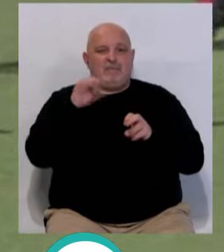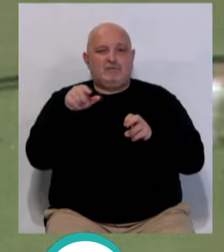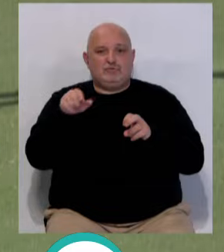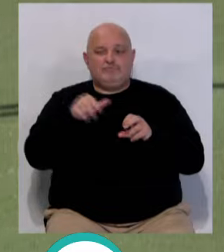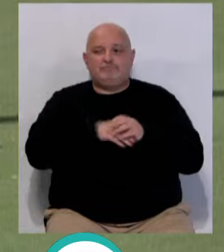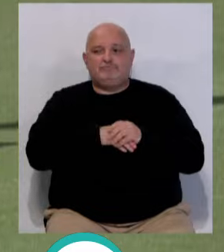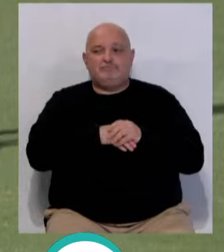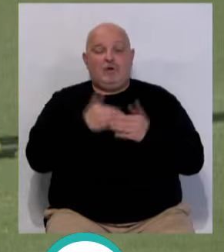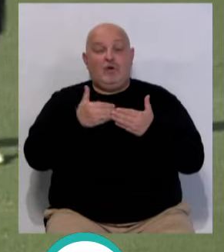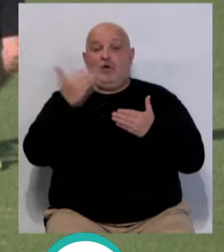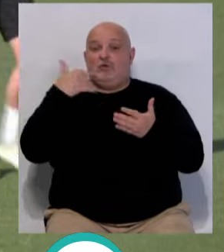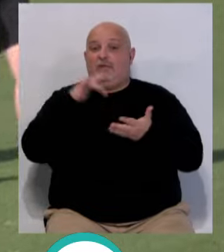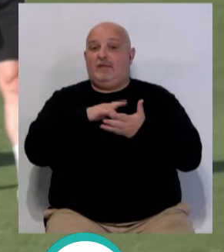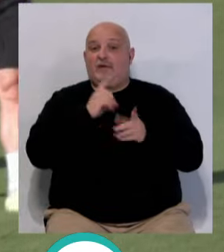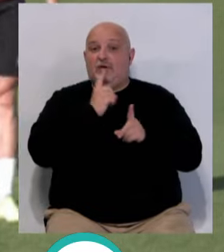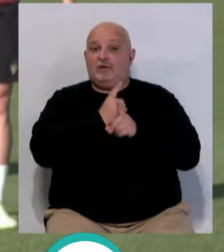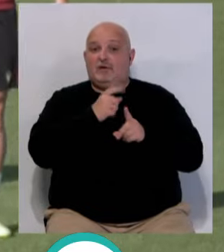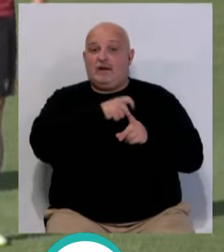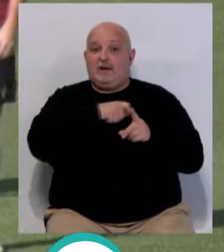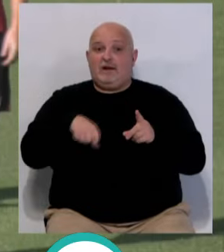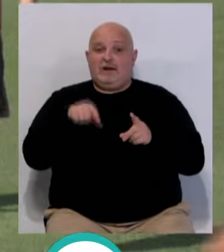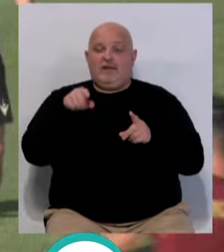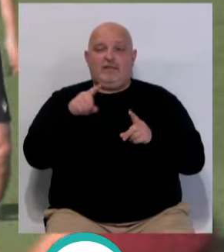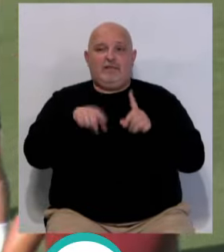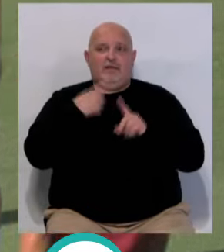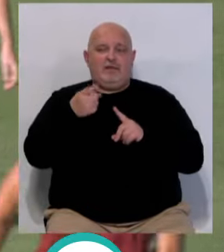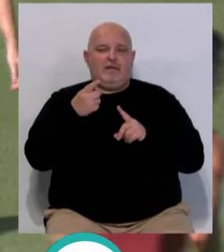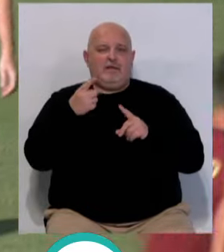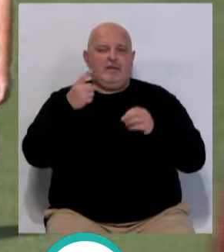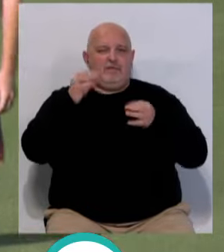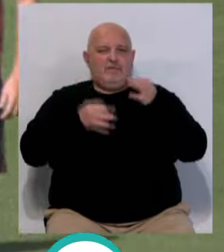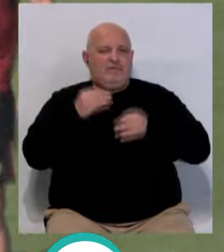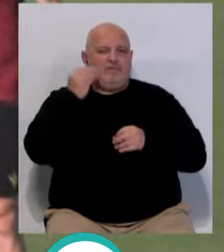el otro día precisamente el partido frente al rayo en valleca después de la granizada después de ese